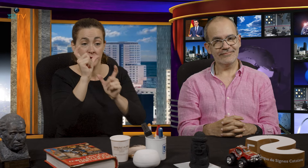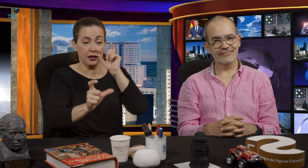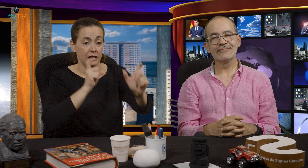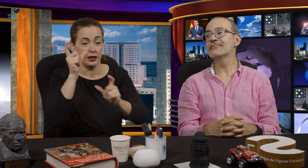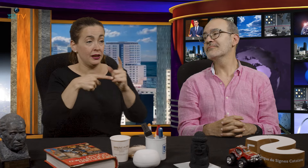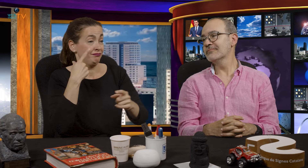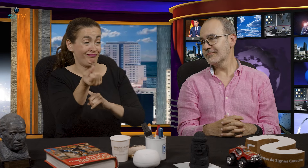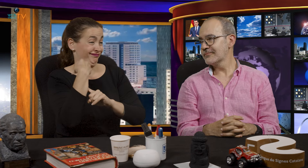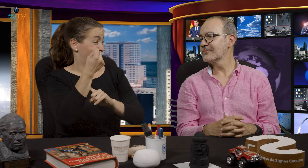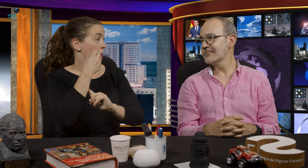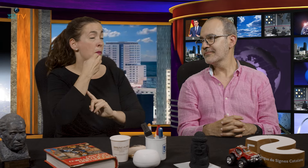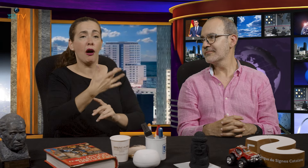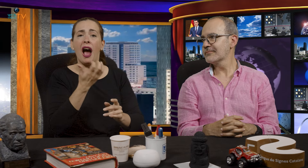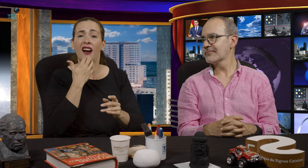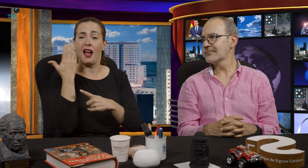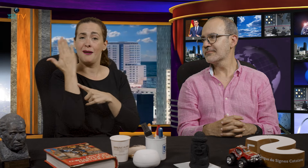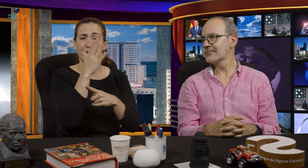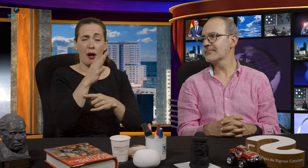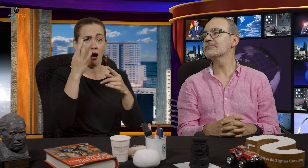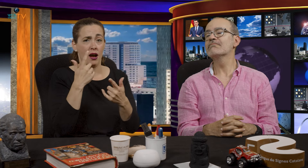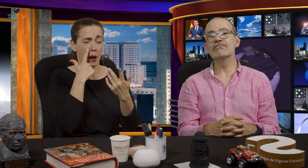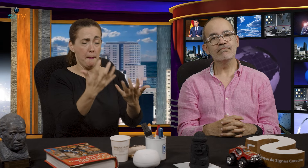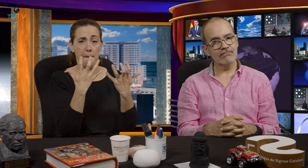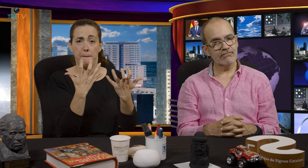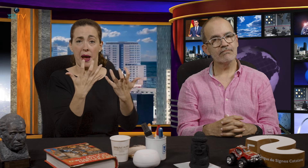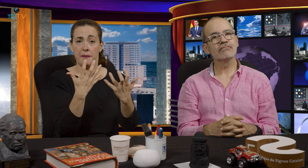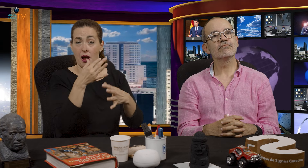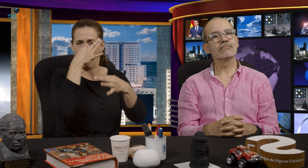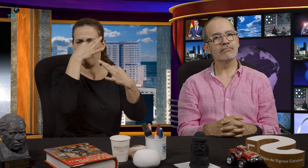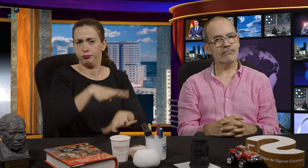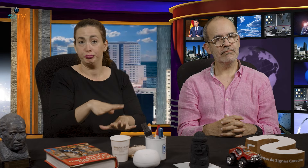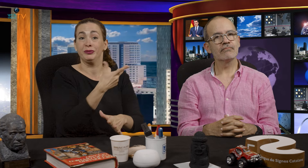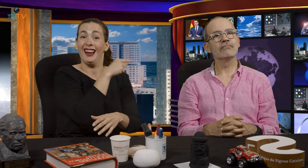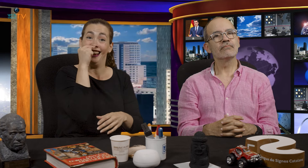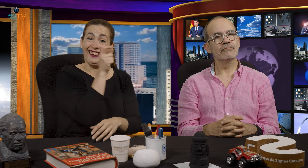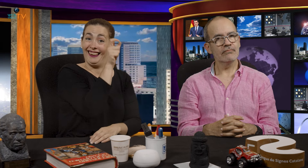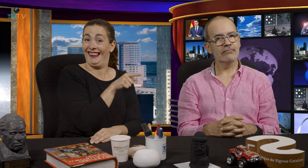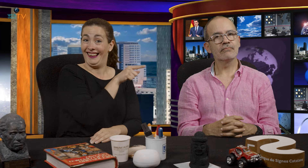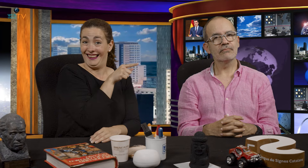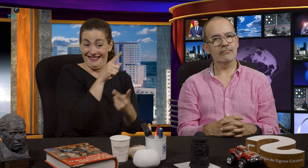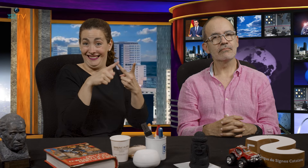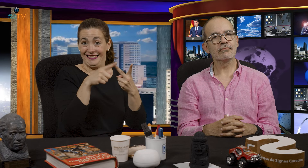Estos ejemplos son más visuales e impactantes. El hombre que hizo el experimento ya había repetido muchas veces a los alumnos